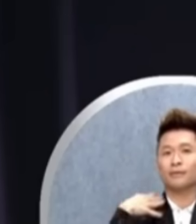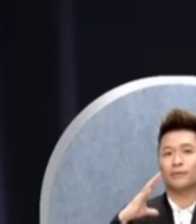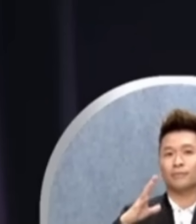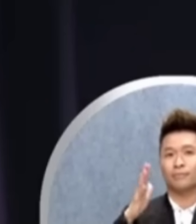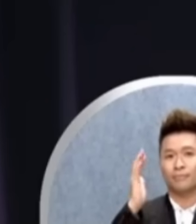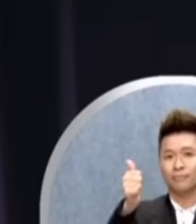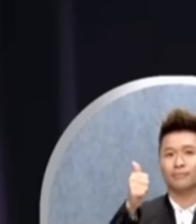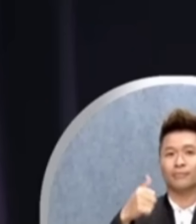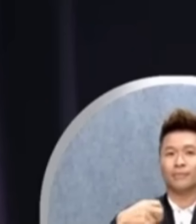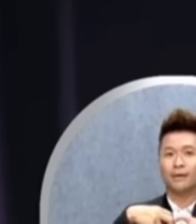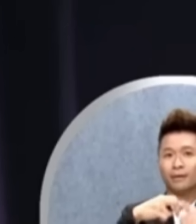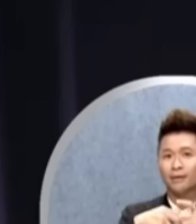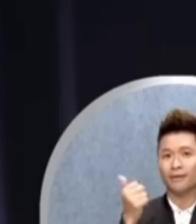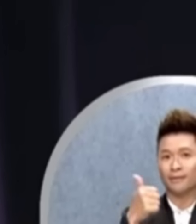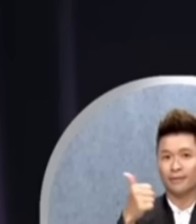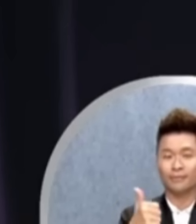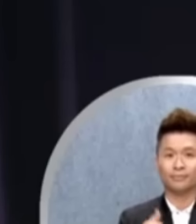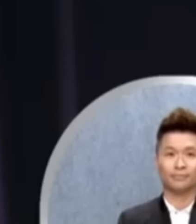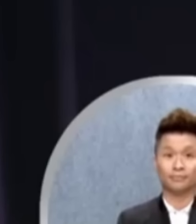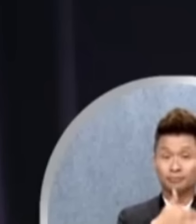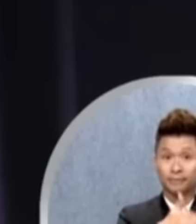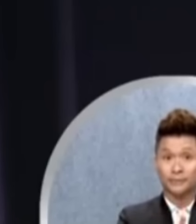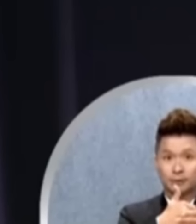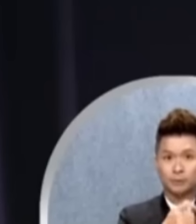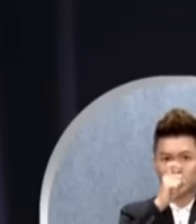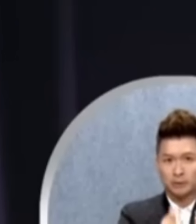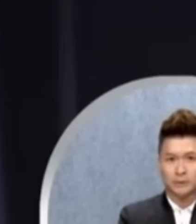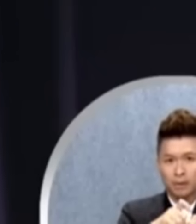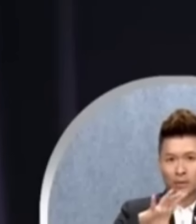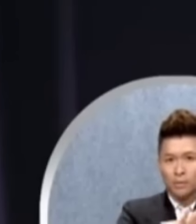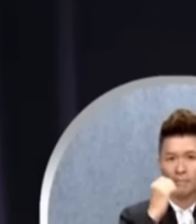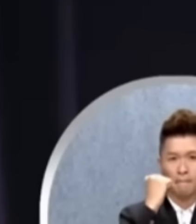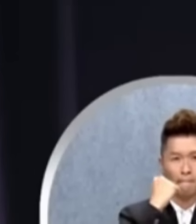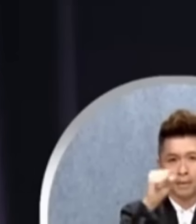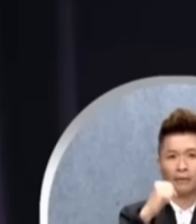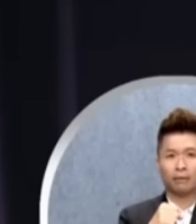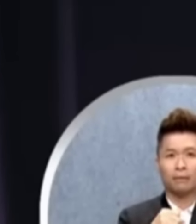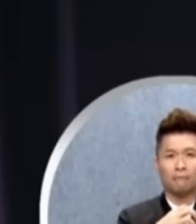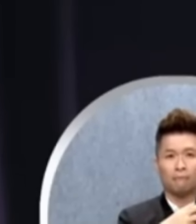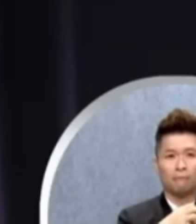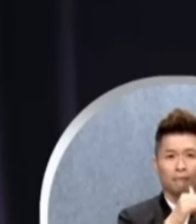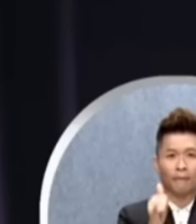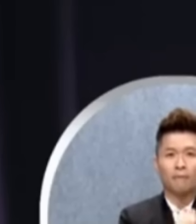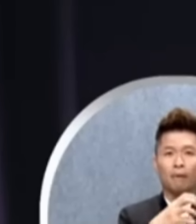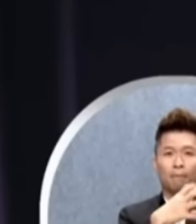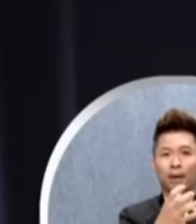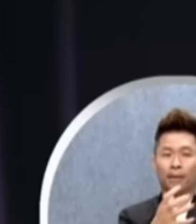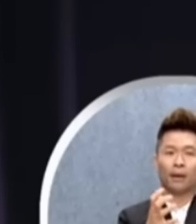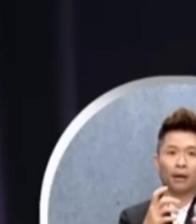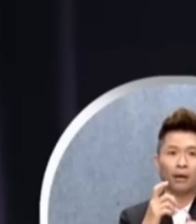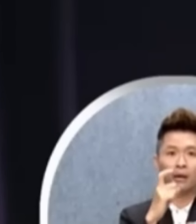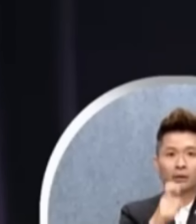中國大陸10年文革 整個國家民族幾乎要崩解 10年沒政府 10年沒學校